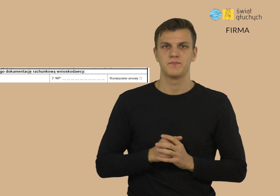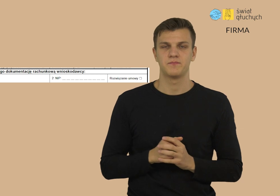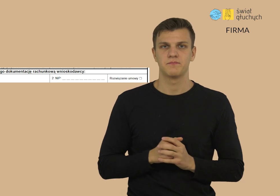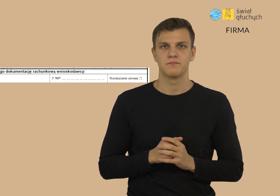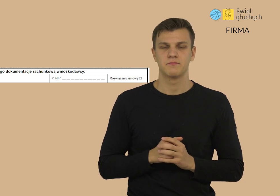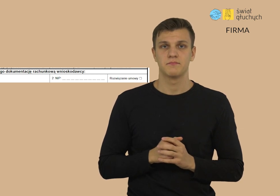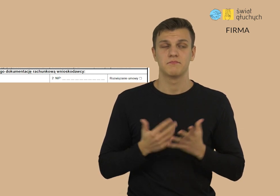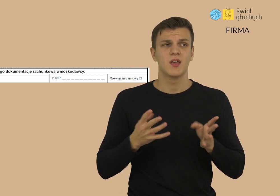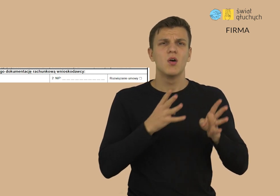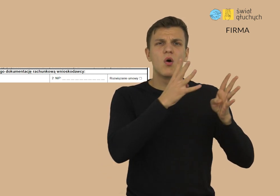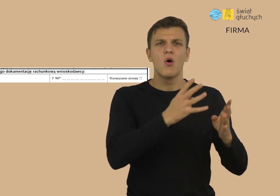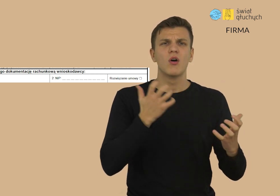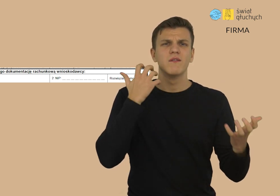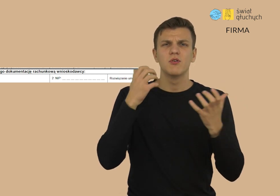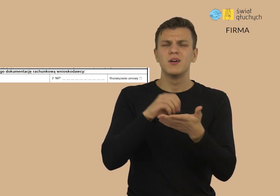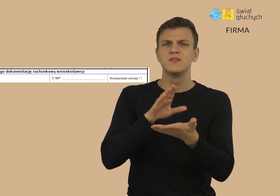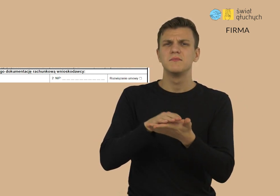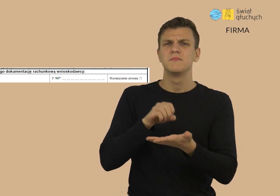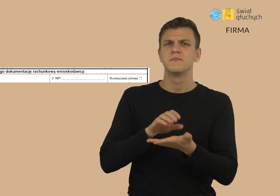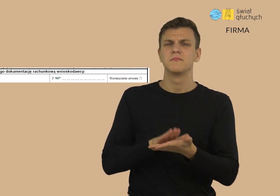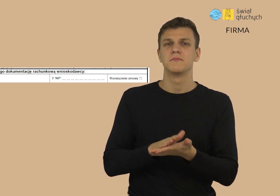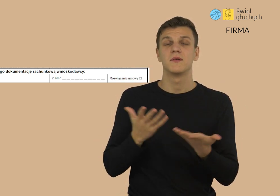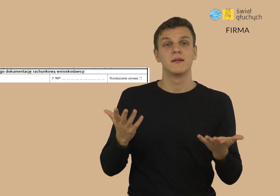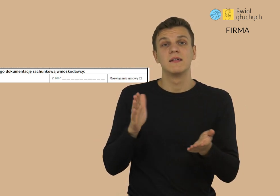Jakie dane są potrzebne?